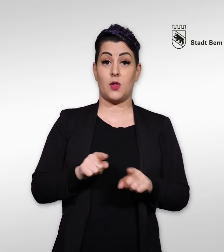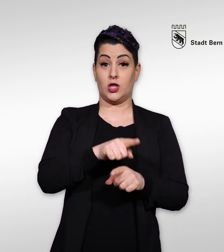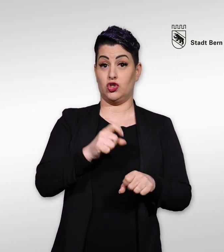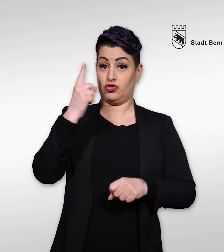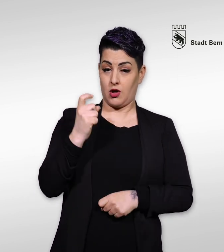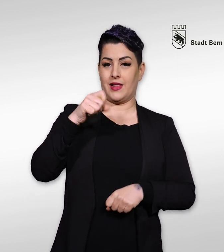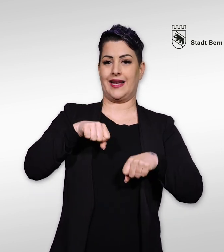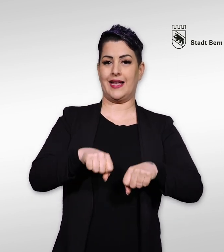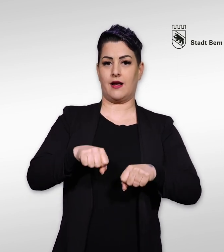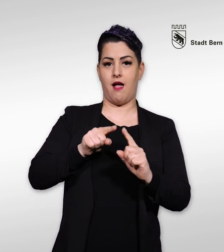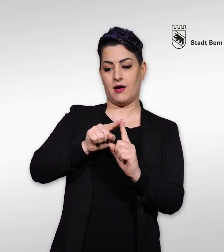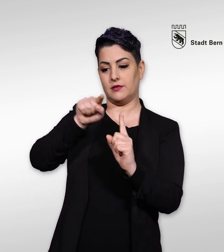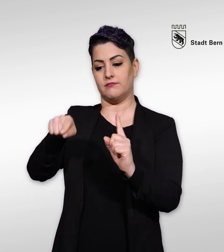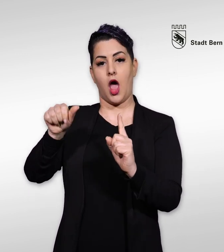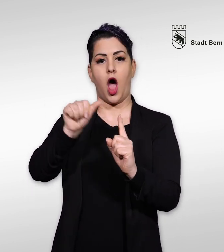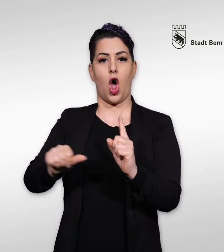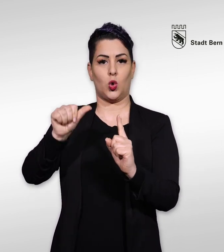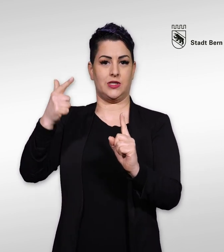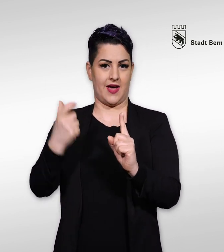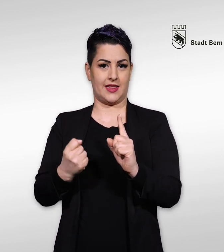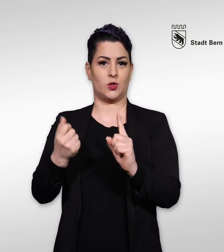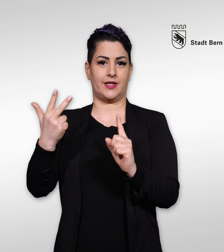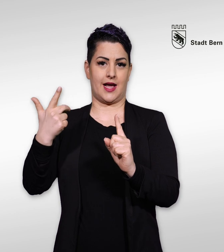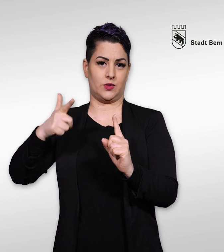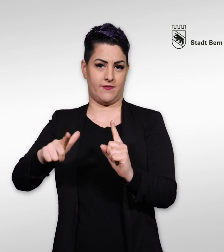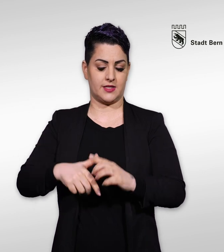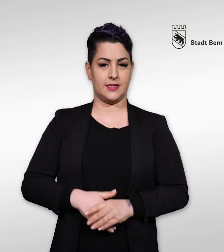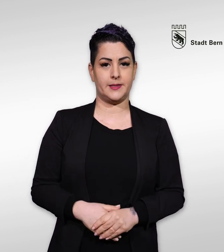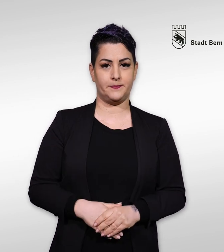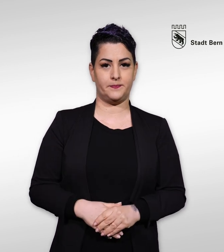Sie startet mit dem Kindergarten im August 2023.